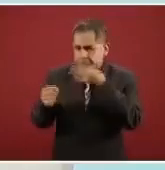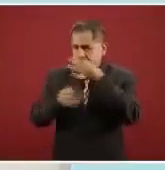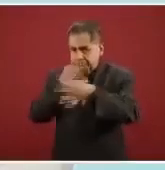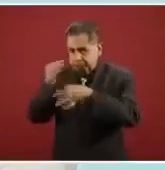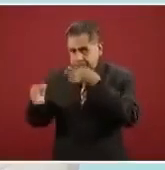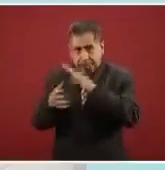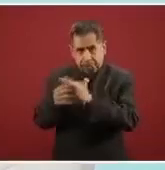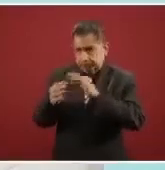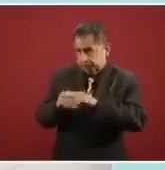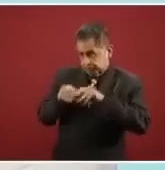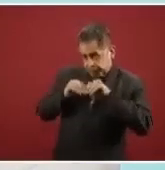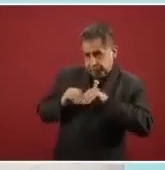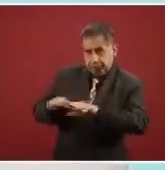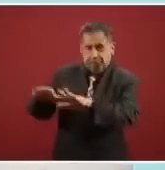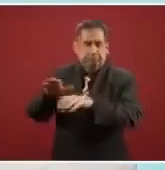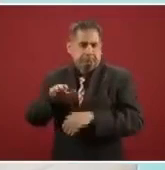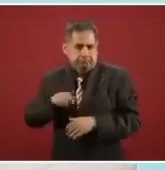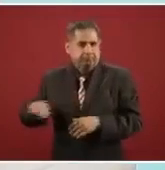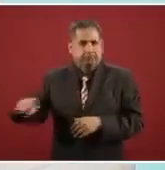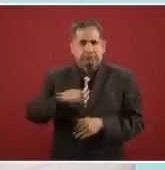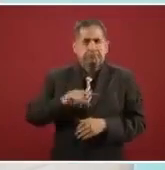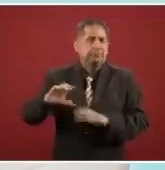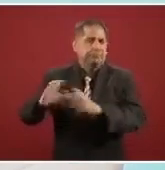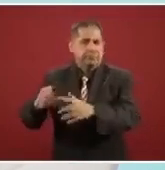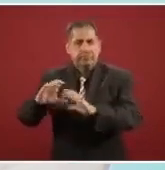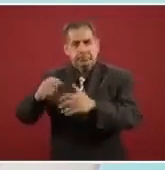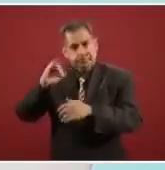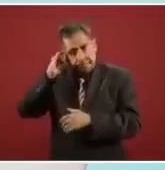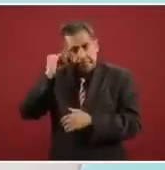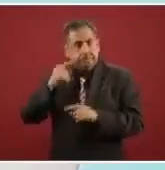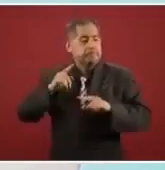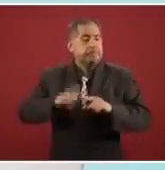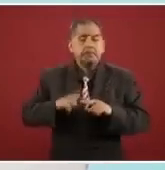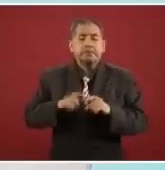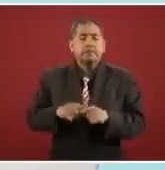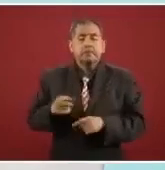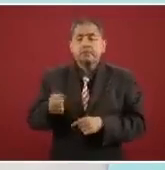Aquí quiero decirles que la información fue proporcionada en las principales cuatro